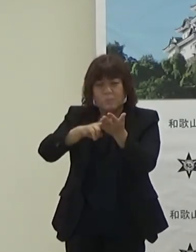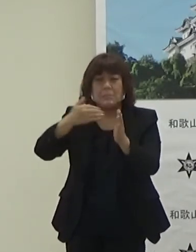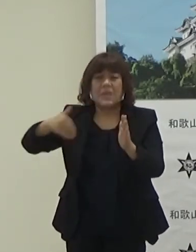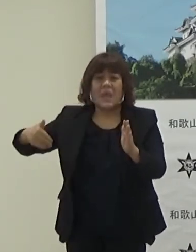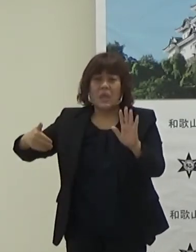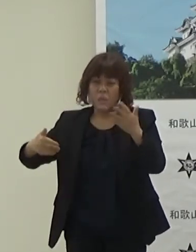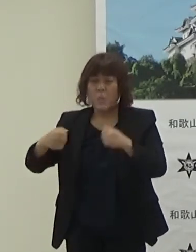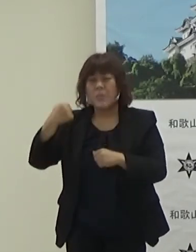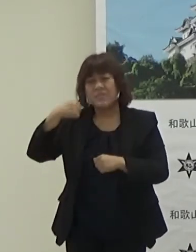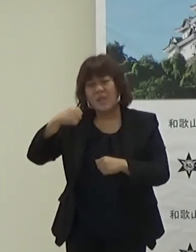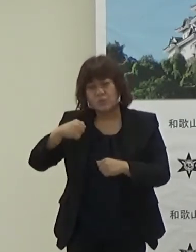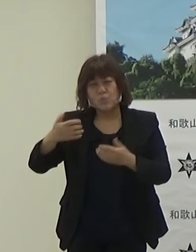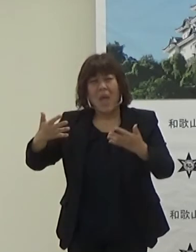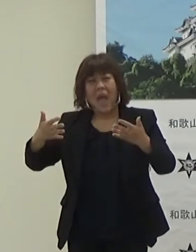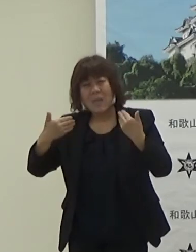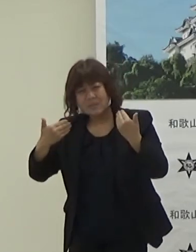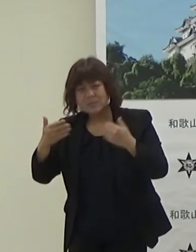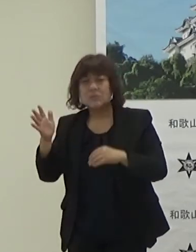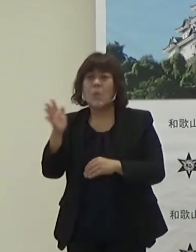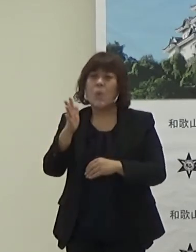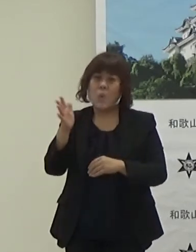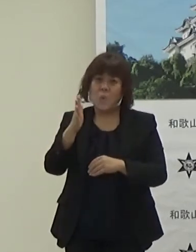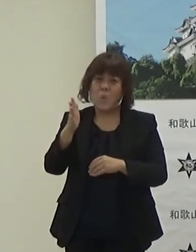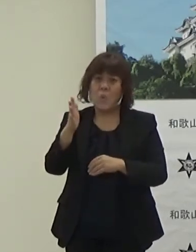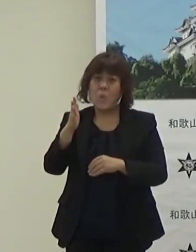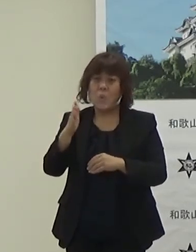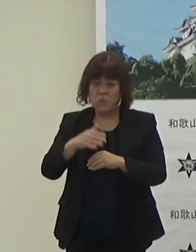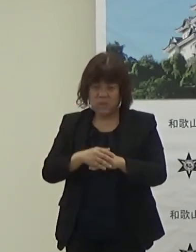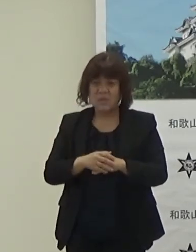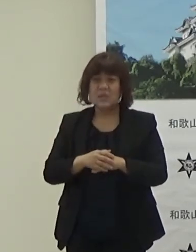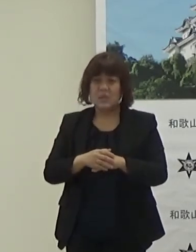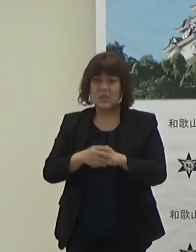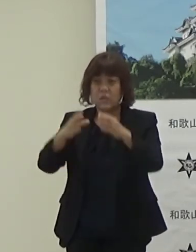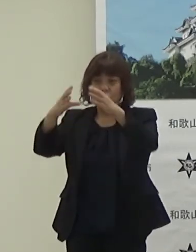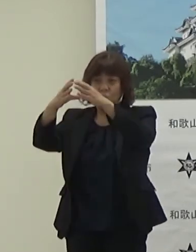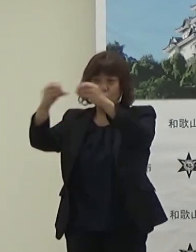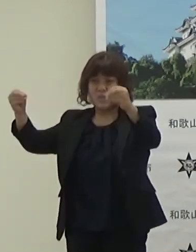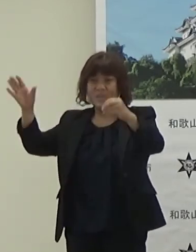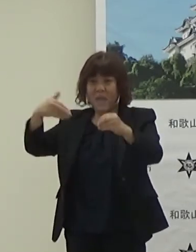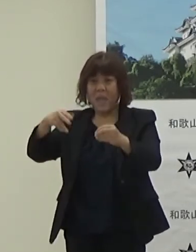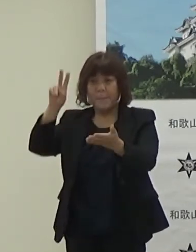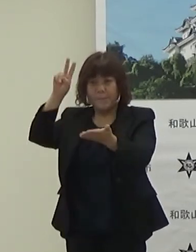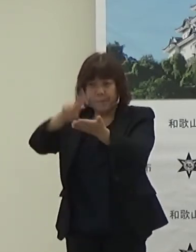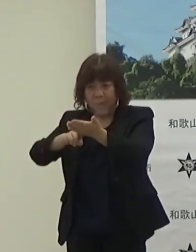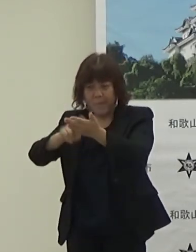夏か秋かと思ってるんですけどもそう した中で国から決定が認可が